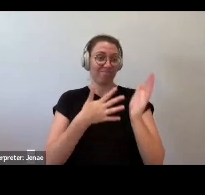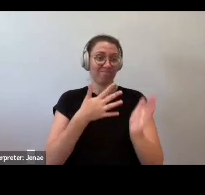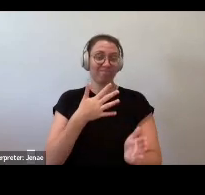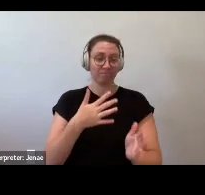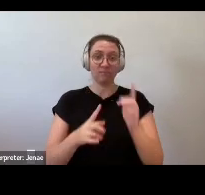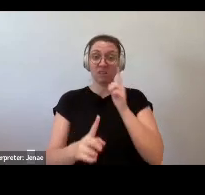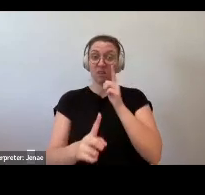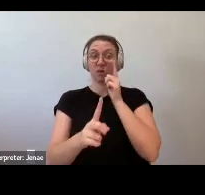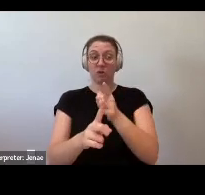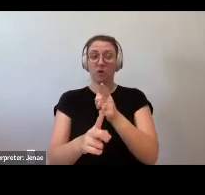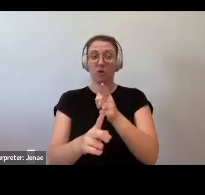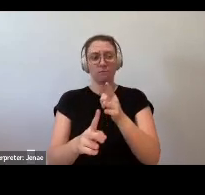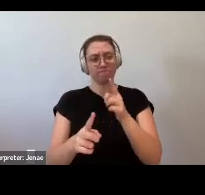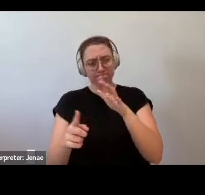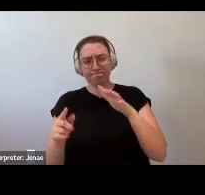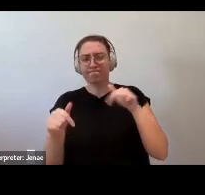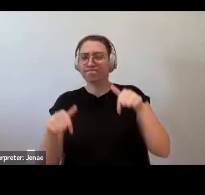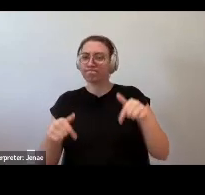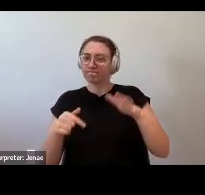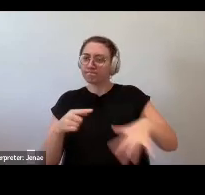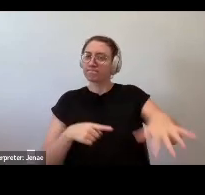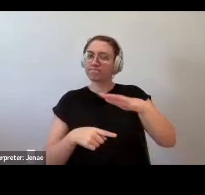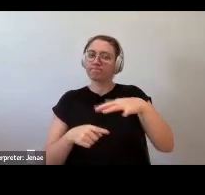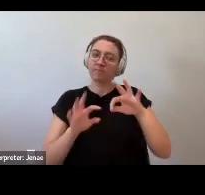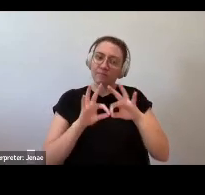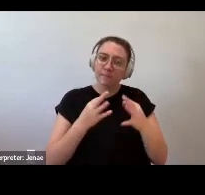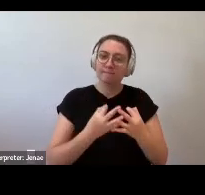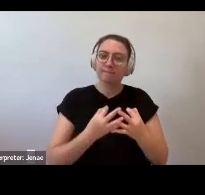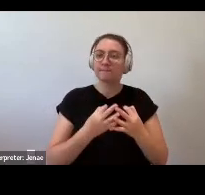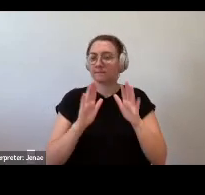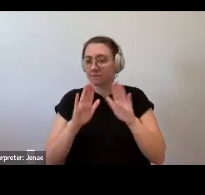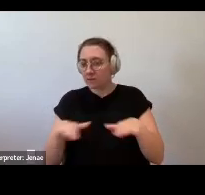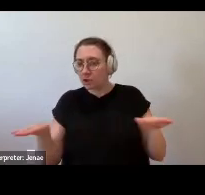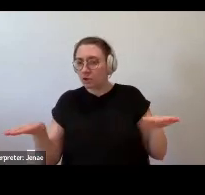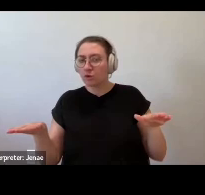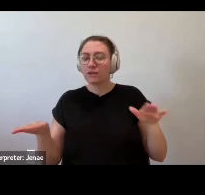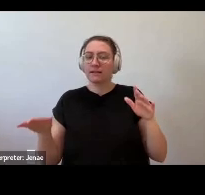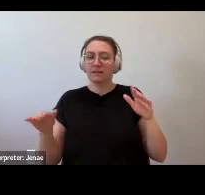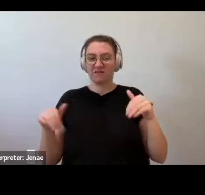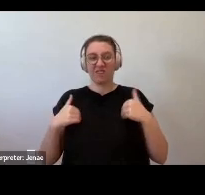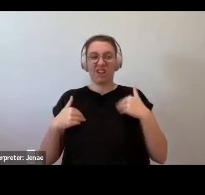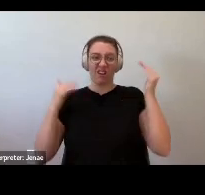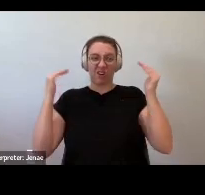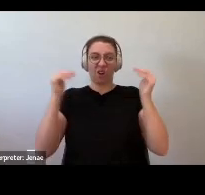crear un espacio donde familias e hijos de jóvenes adultos con discapacidades, educadores